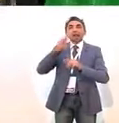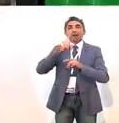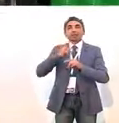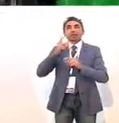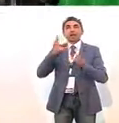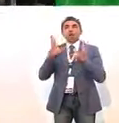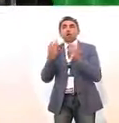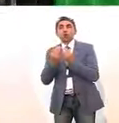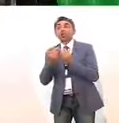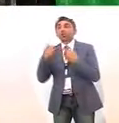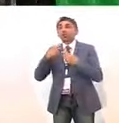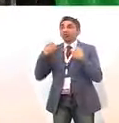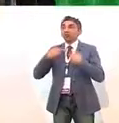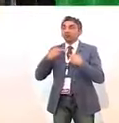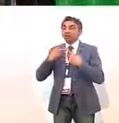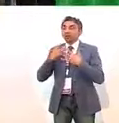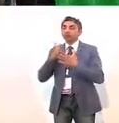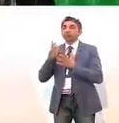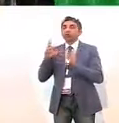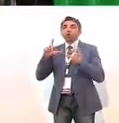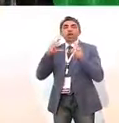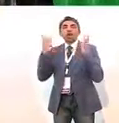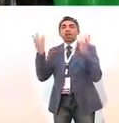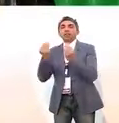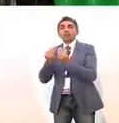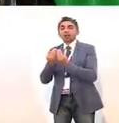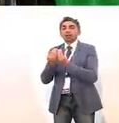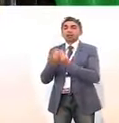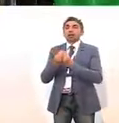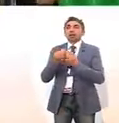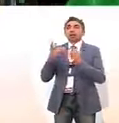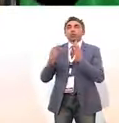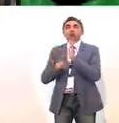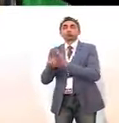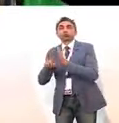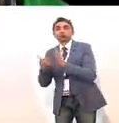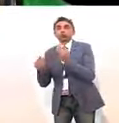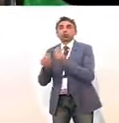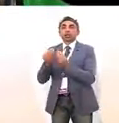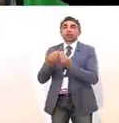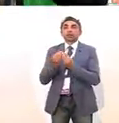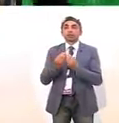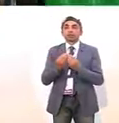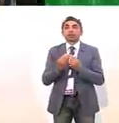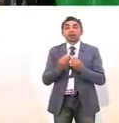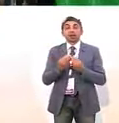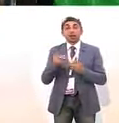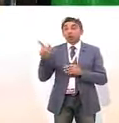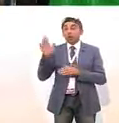amore per quella e t’infiamma a nobili fatti. Ha così basso concetto dell’umanità, e